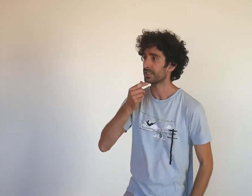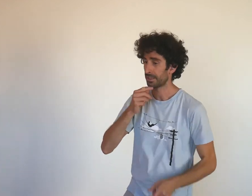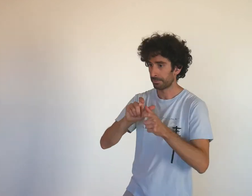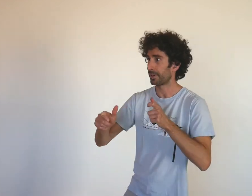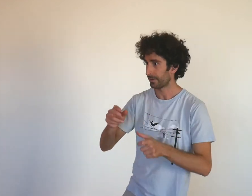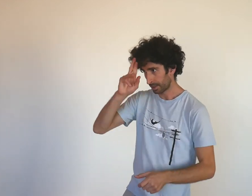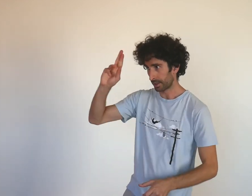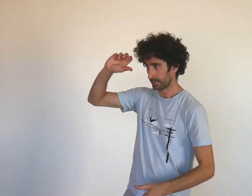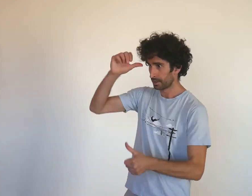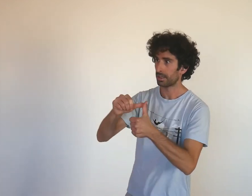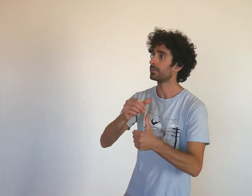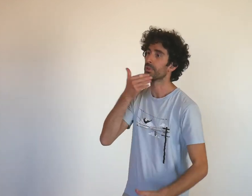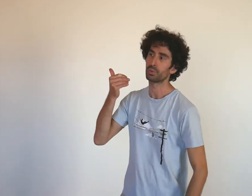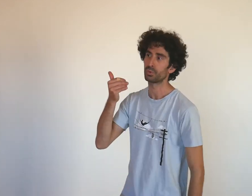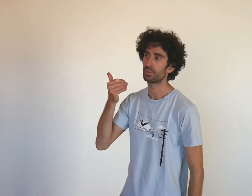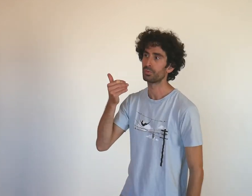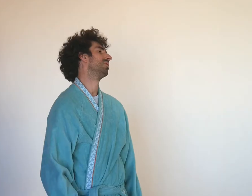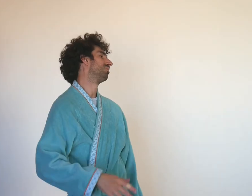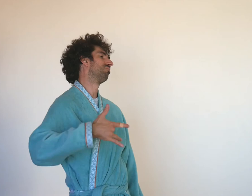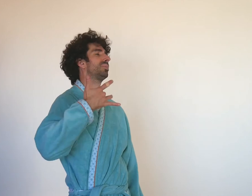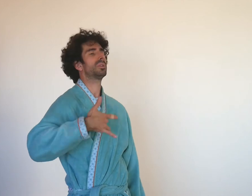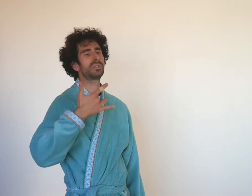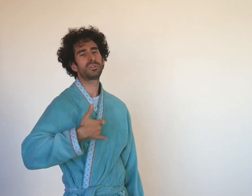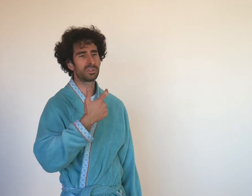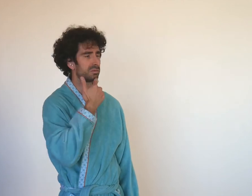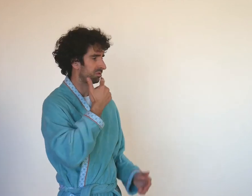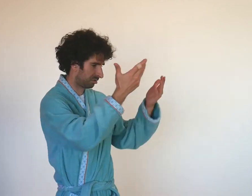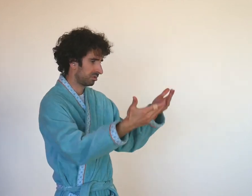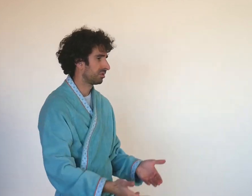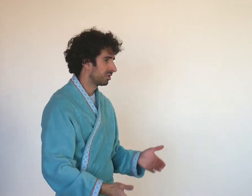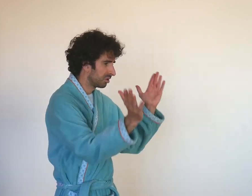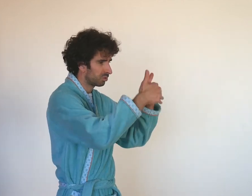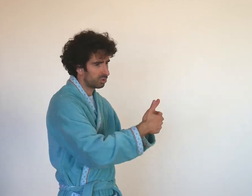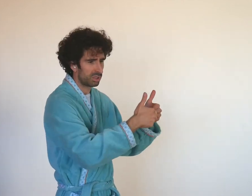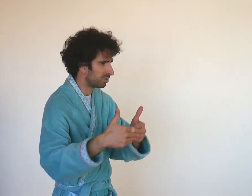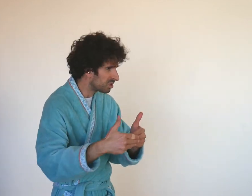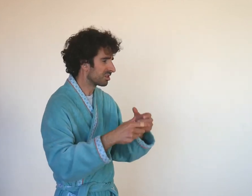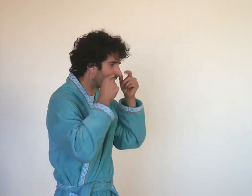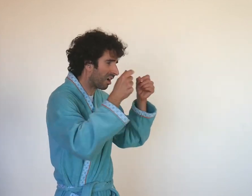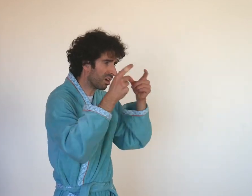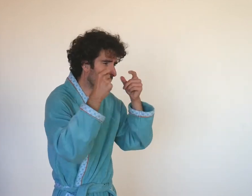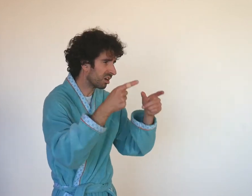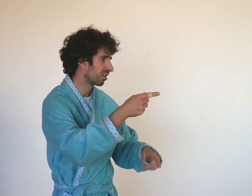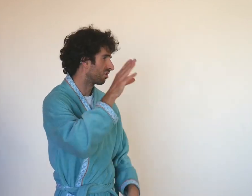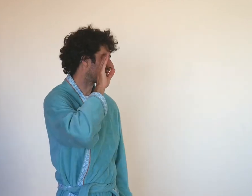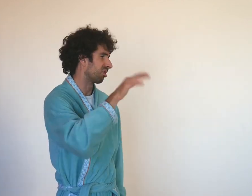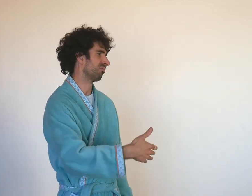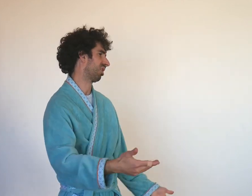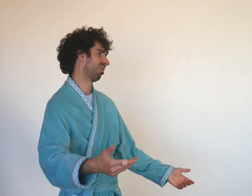et ils se rappellent mieux de leurs rêves. Ah mon pauvre ! Ca veut dire que toutes les nuits, tu te réveilles souvent et tu dors mal.